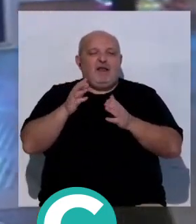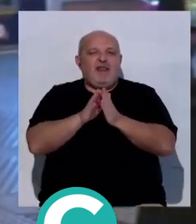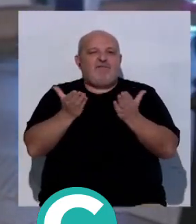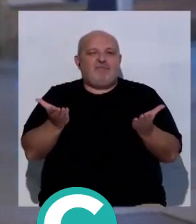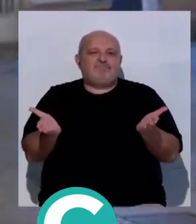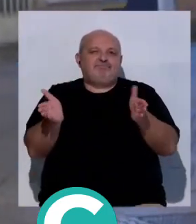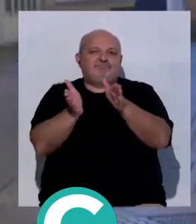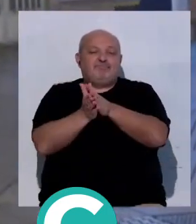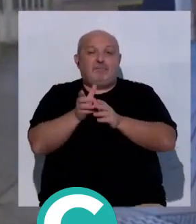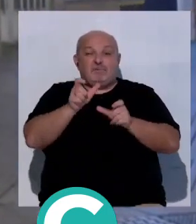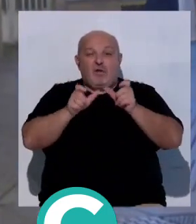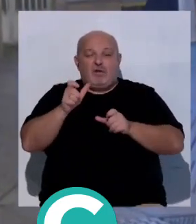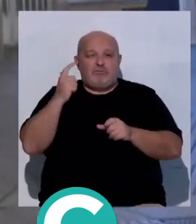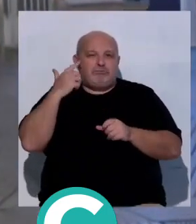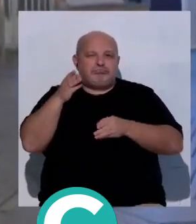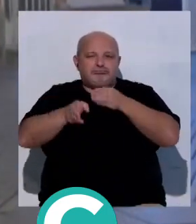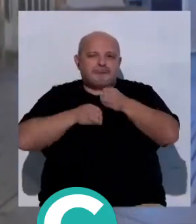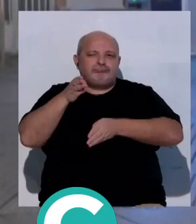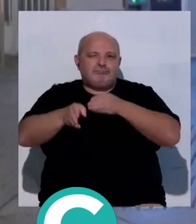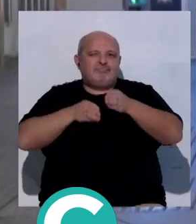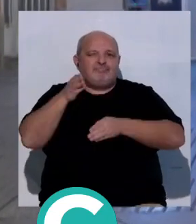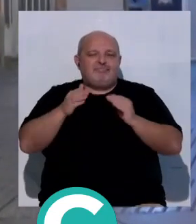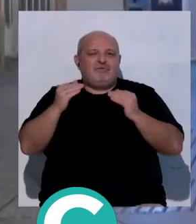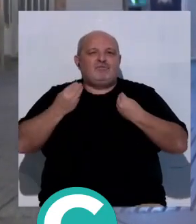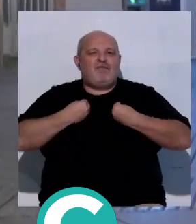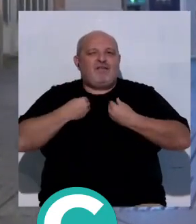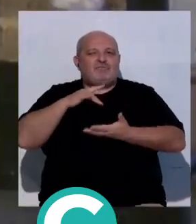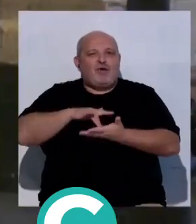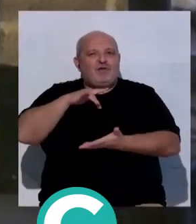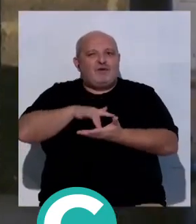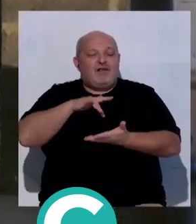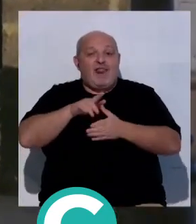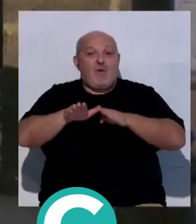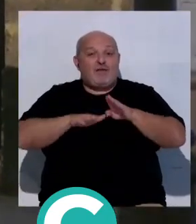donde cientos de gaditanos han ido escribiendo momentos de su vida en donde la huella fue el